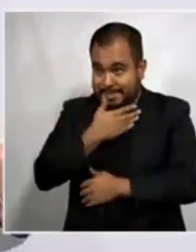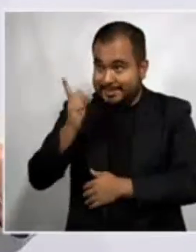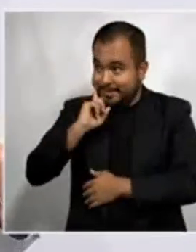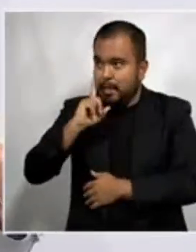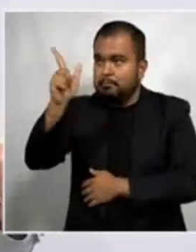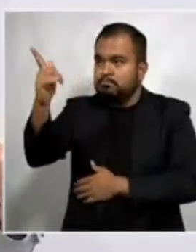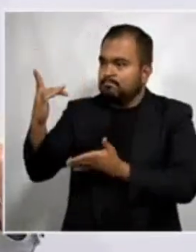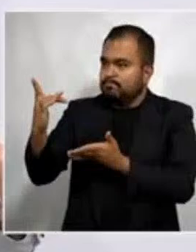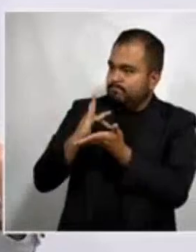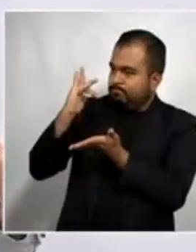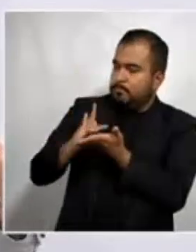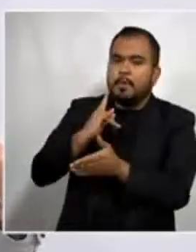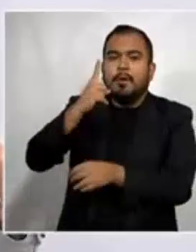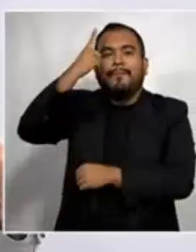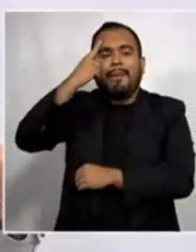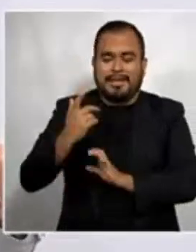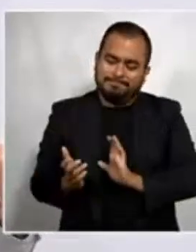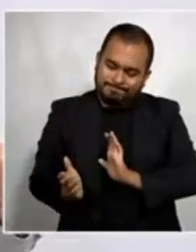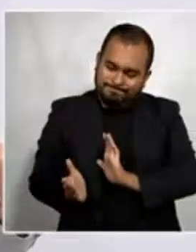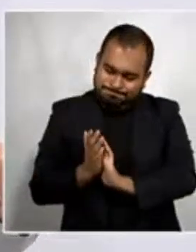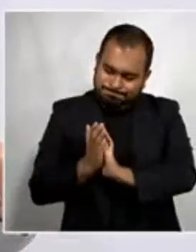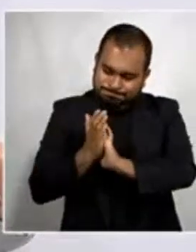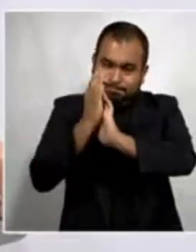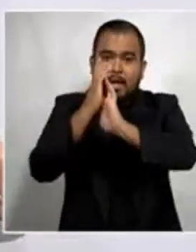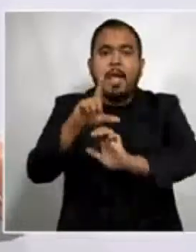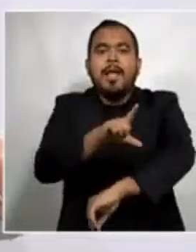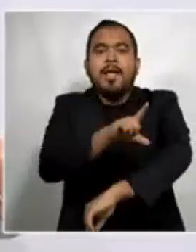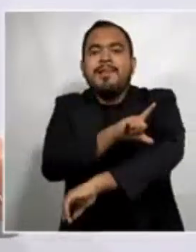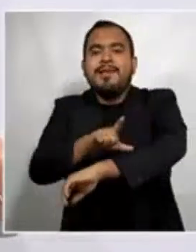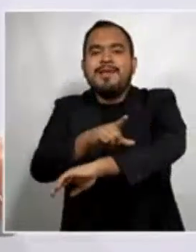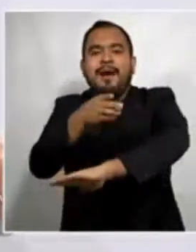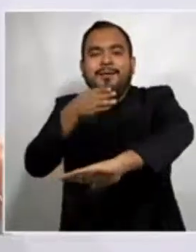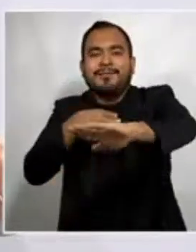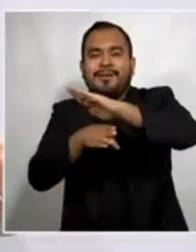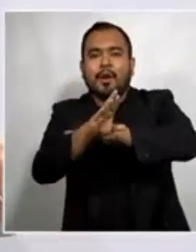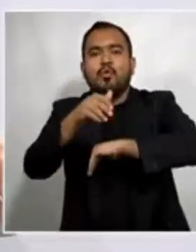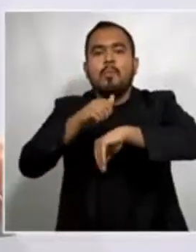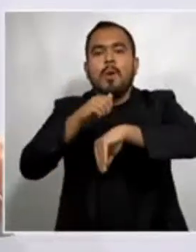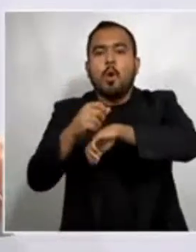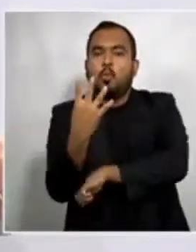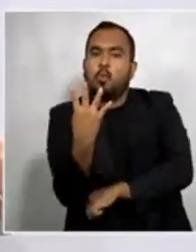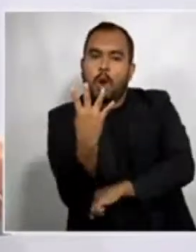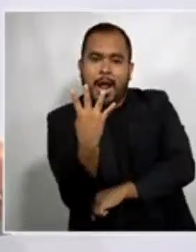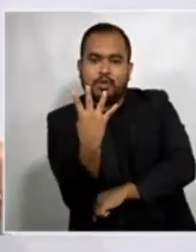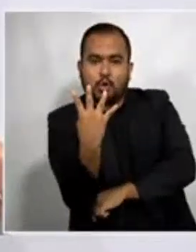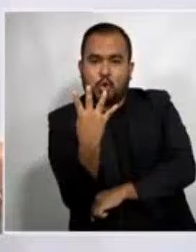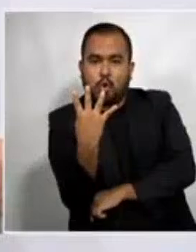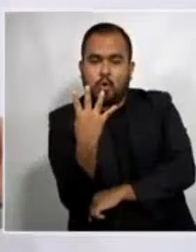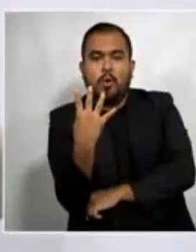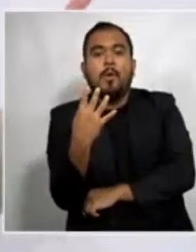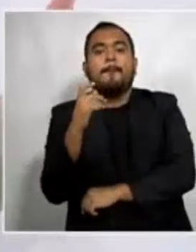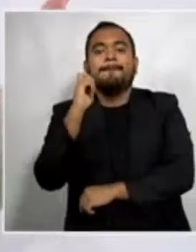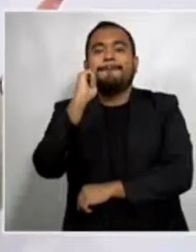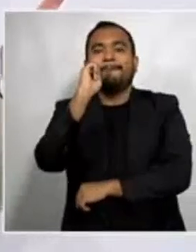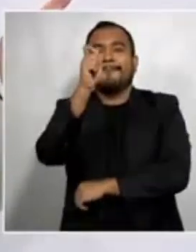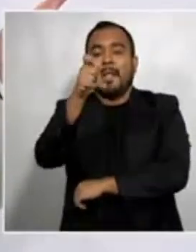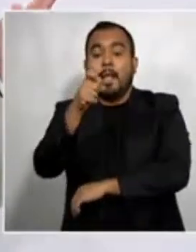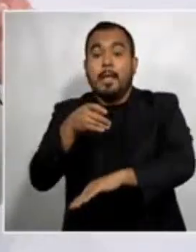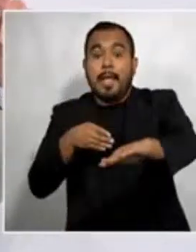la línea cuatro del transporte público, que estará la estación más cercana,